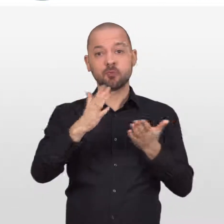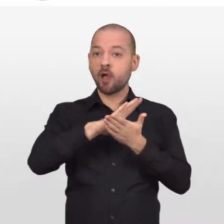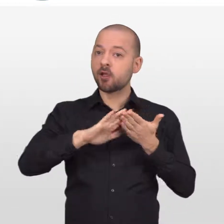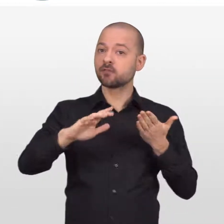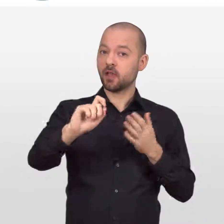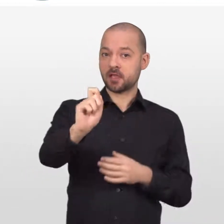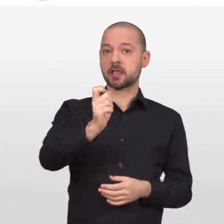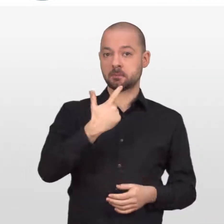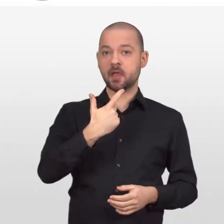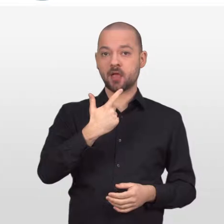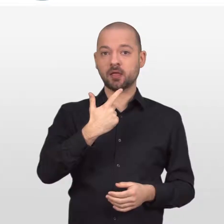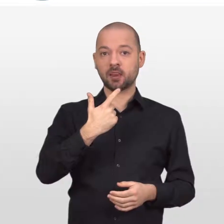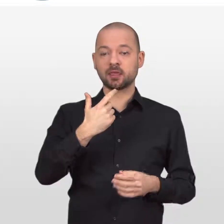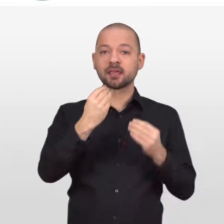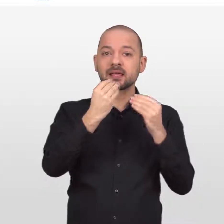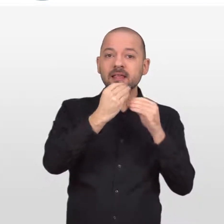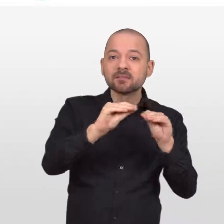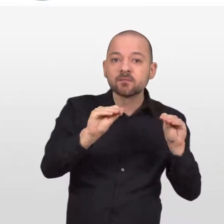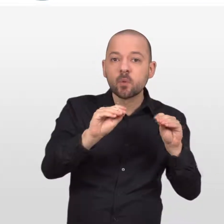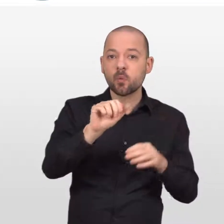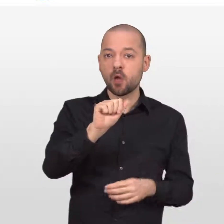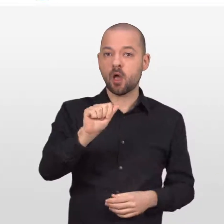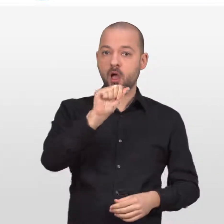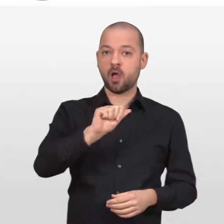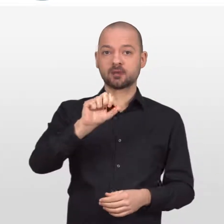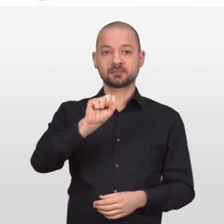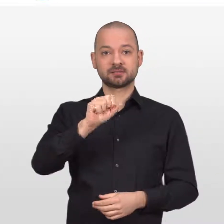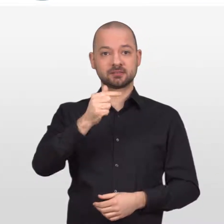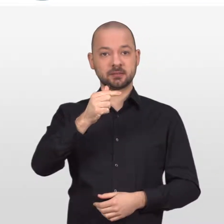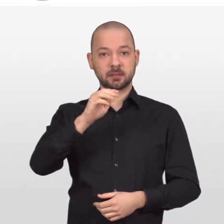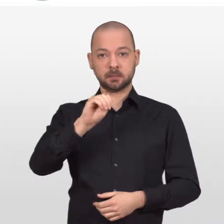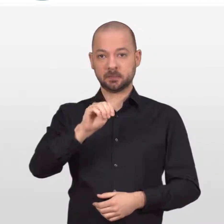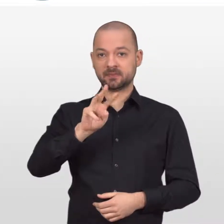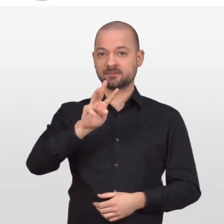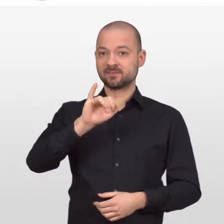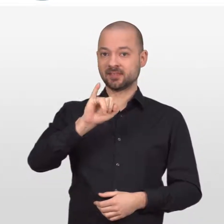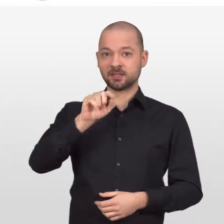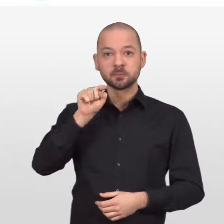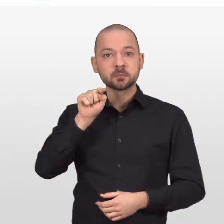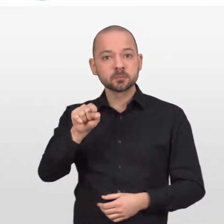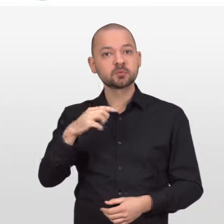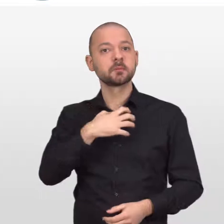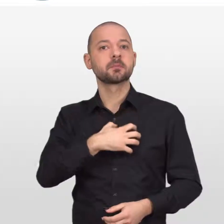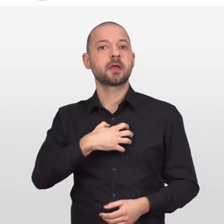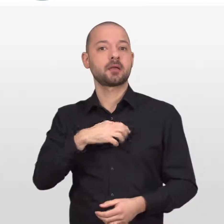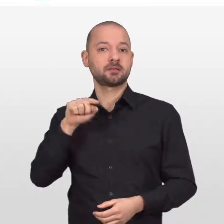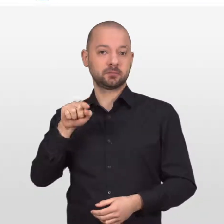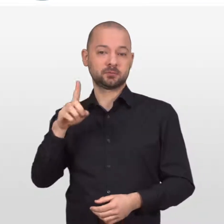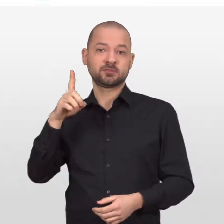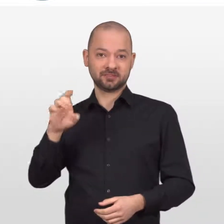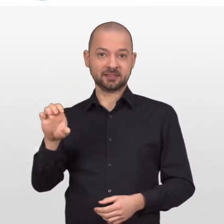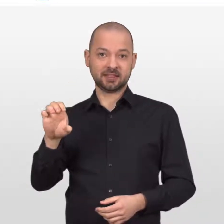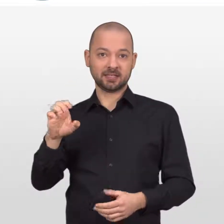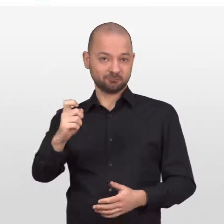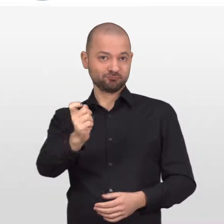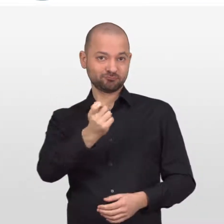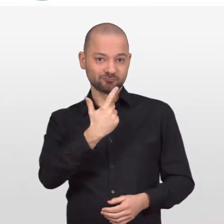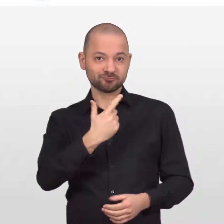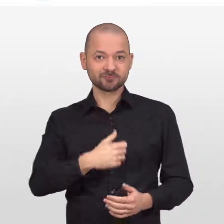schreiben Sie bitte eine E-Mail an: info@stmwi.bayern.de napiště prosím e-mail na: info@stmwi.bayern.de